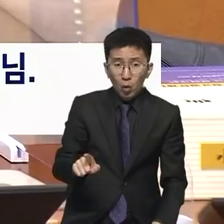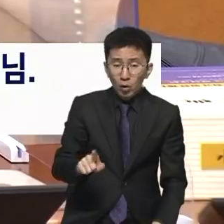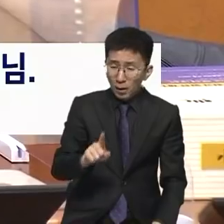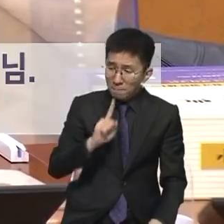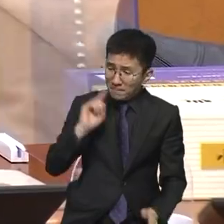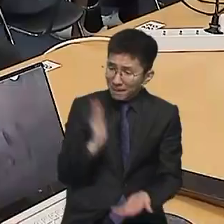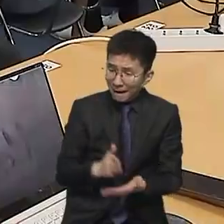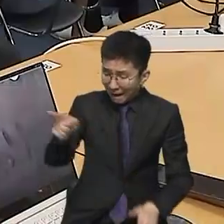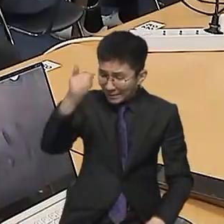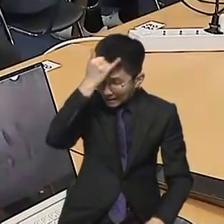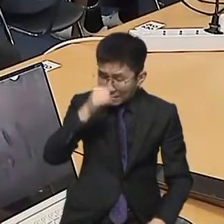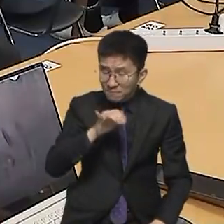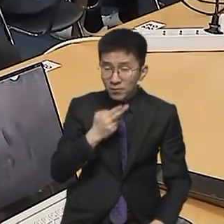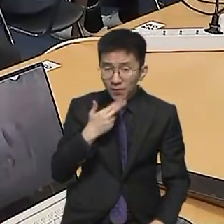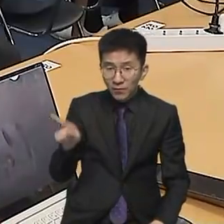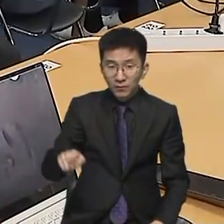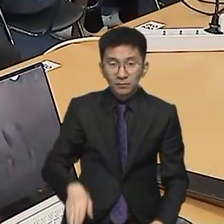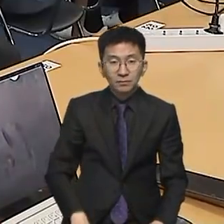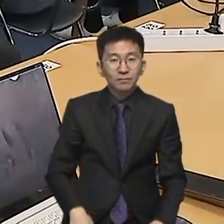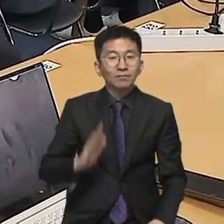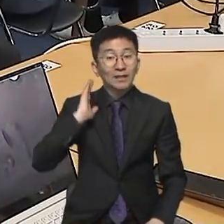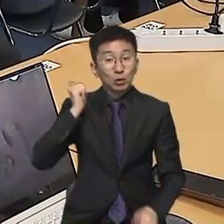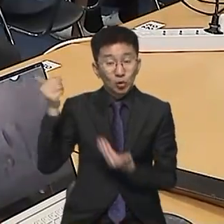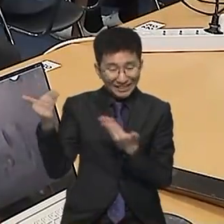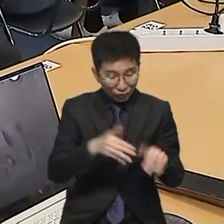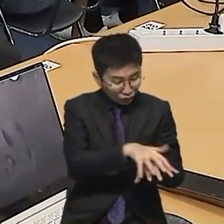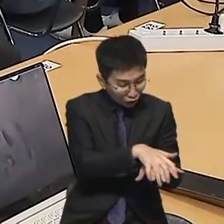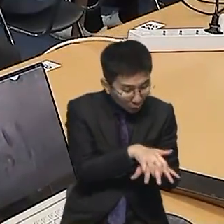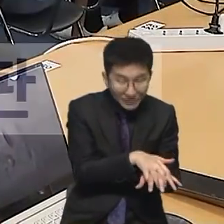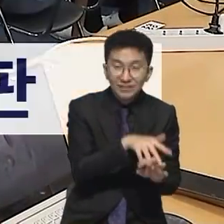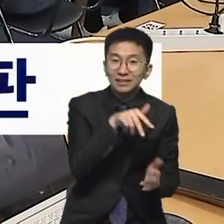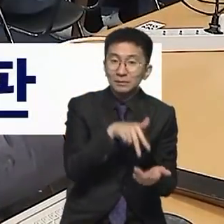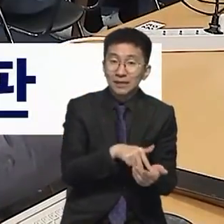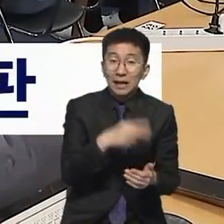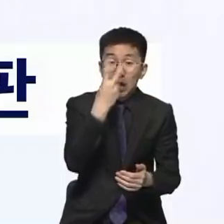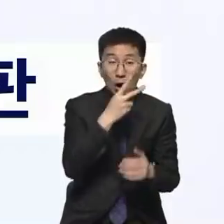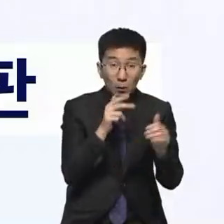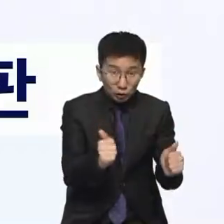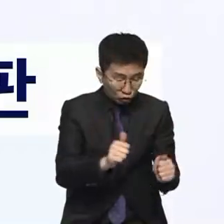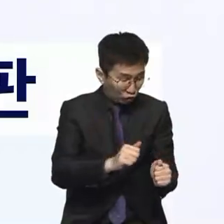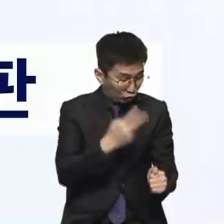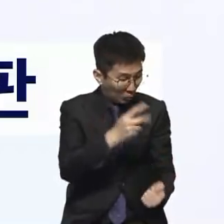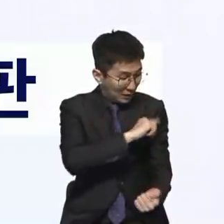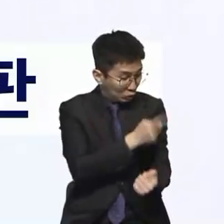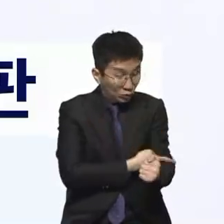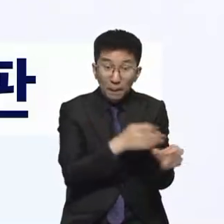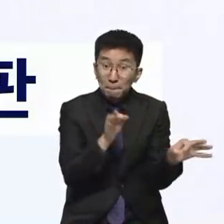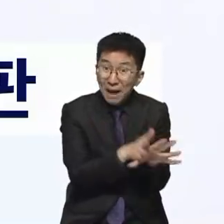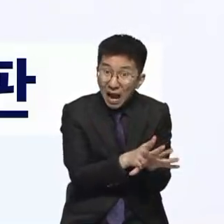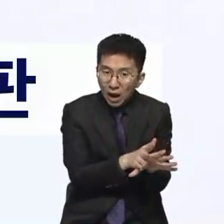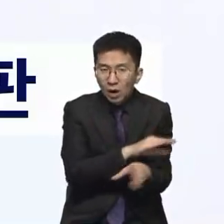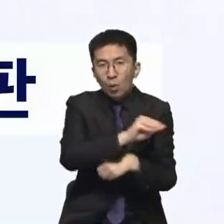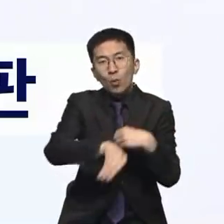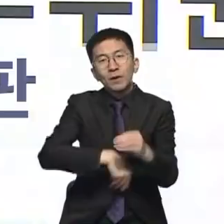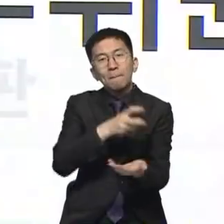(기자) 대통령직 인수위원회도 검수완박은 입법 쿠데타라며 논쟁에 가세했습니다.